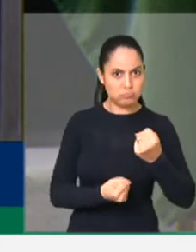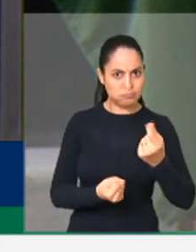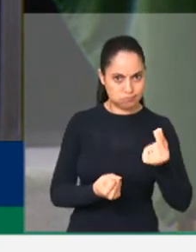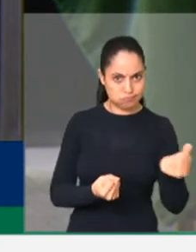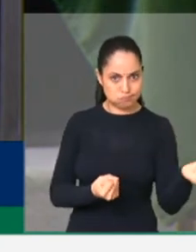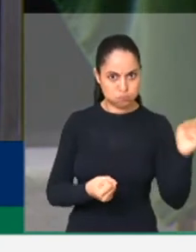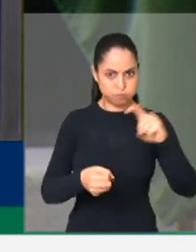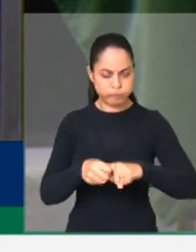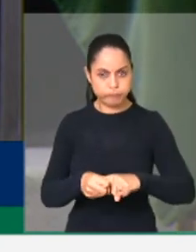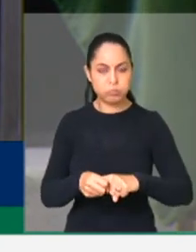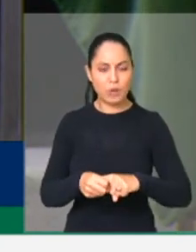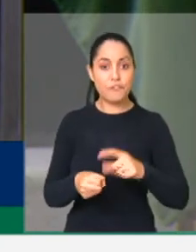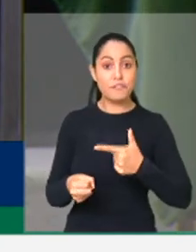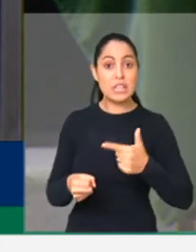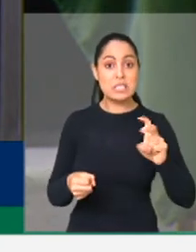ARTIGOS 126 E 125 INCISOS